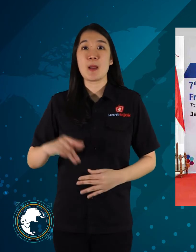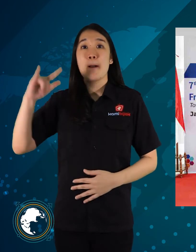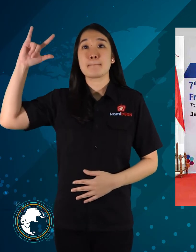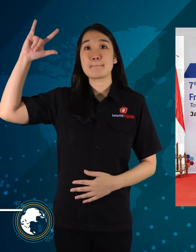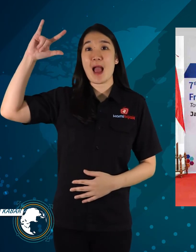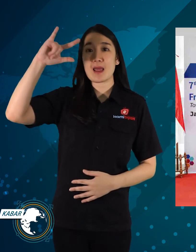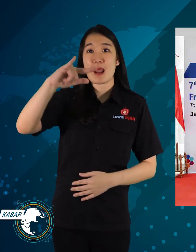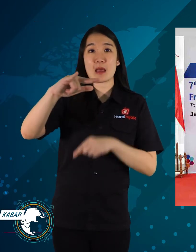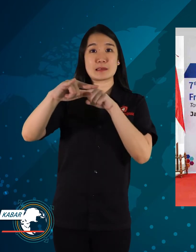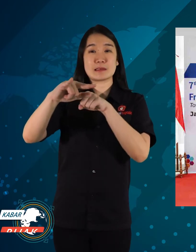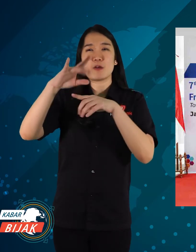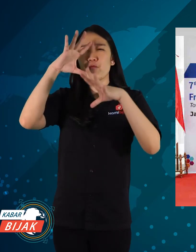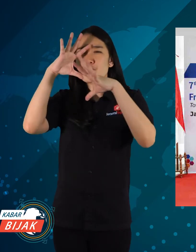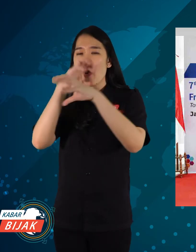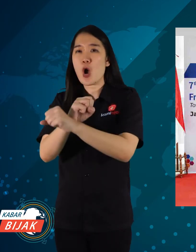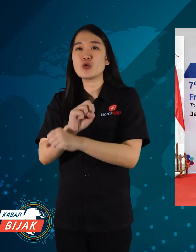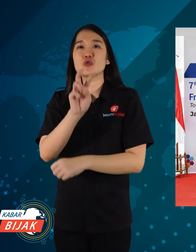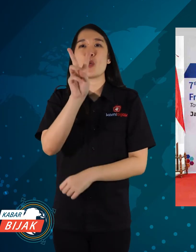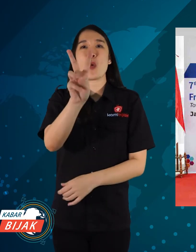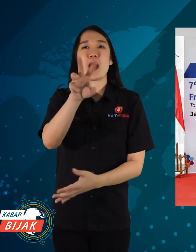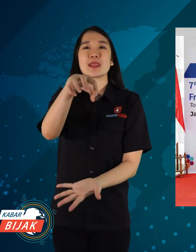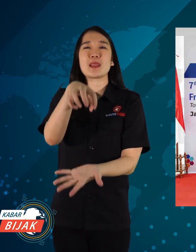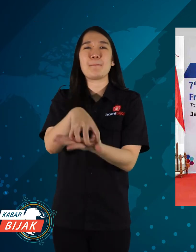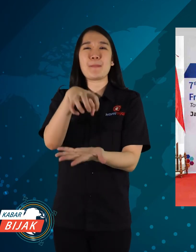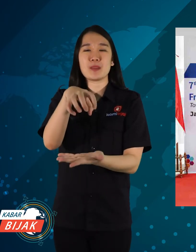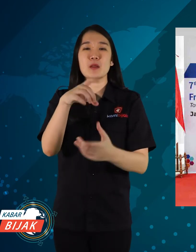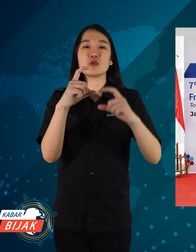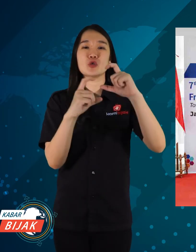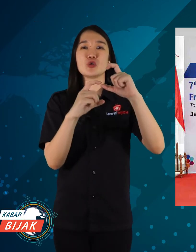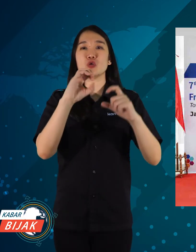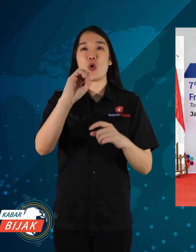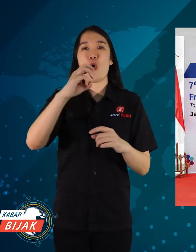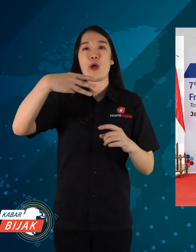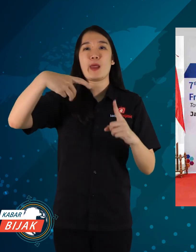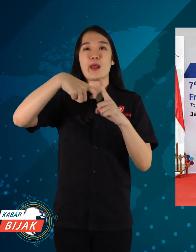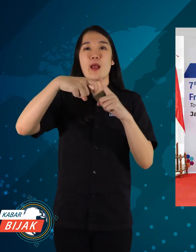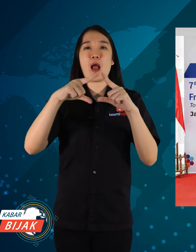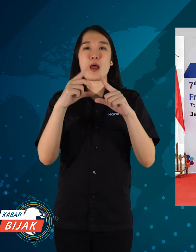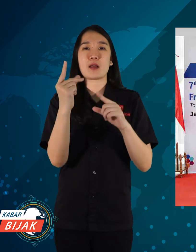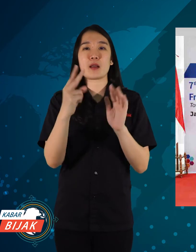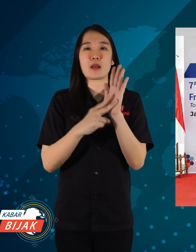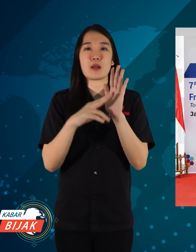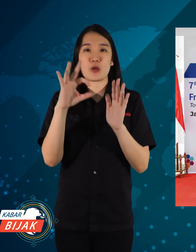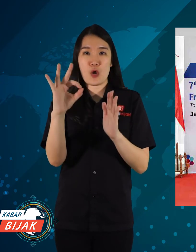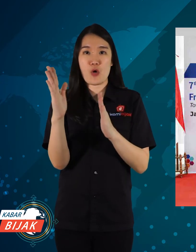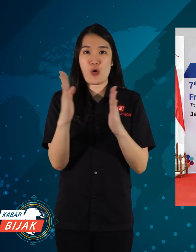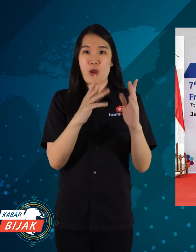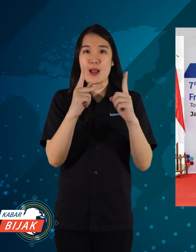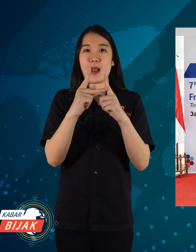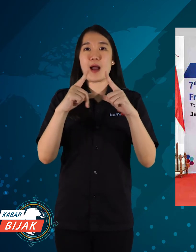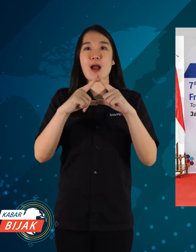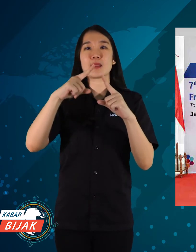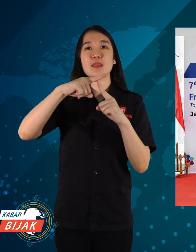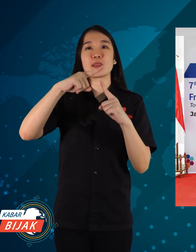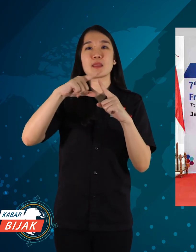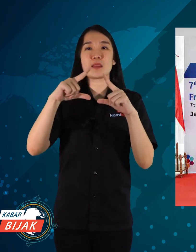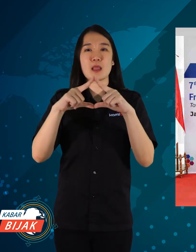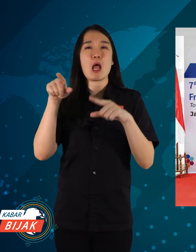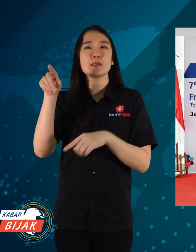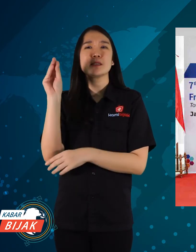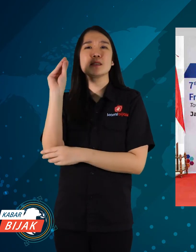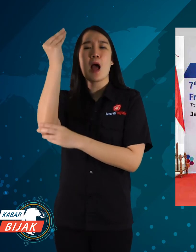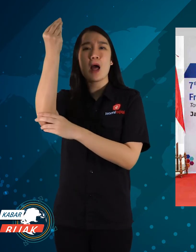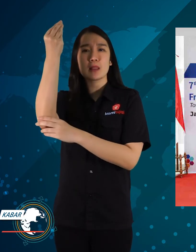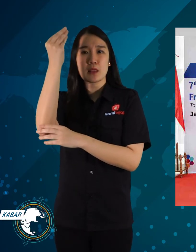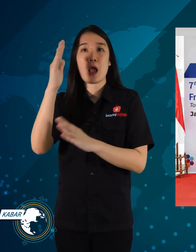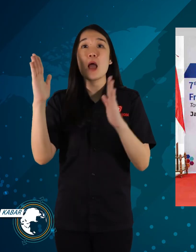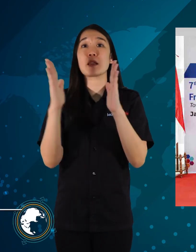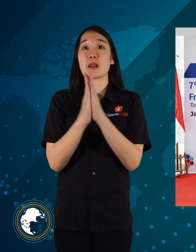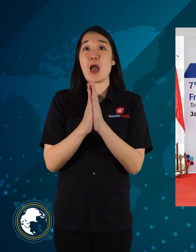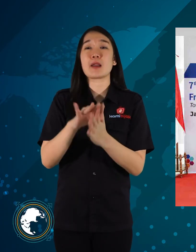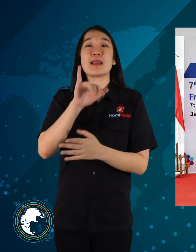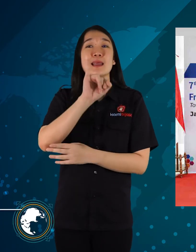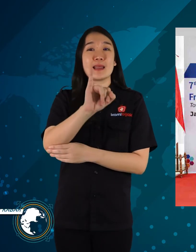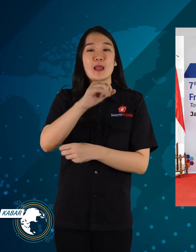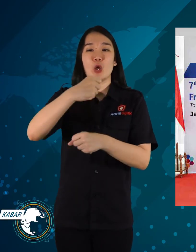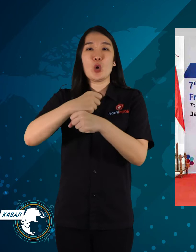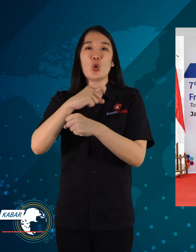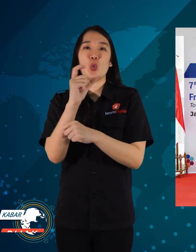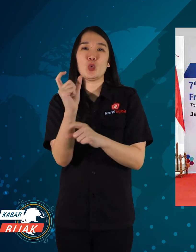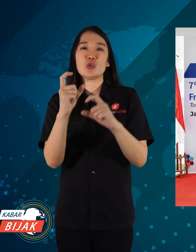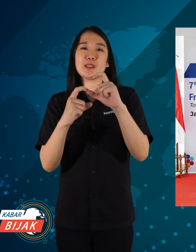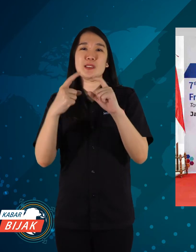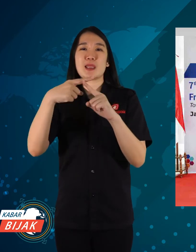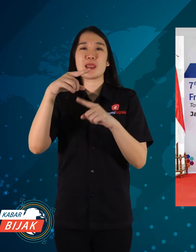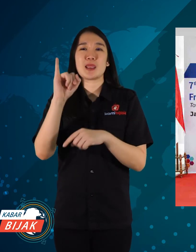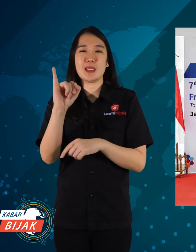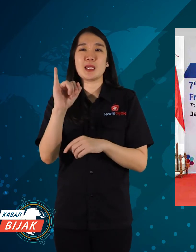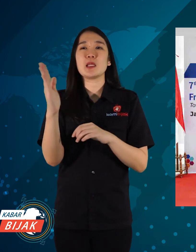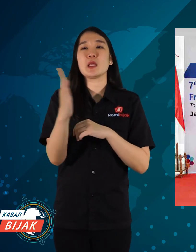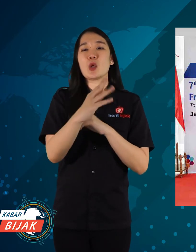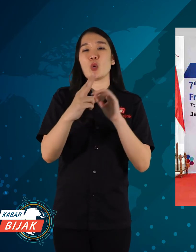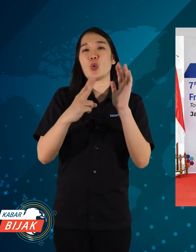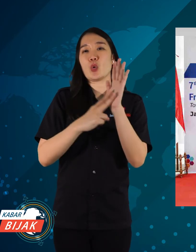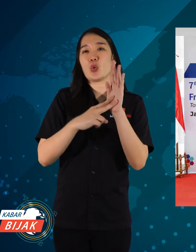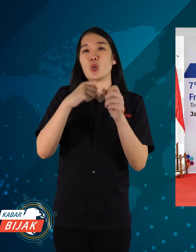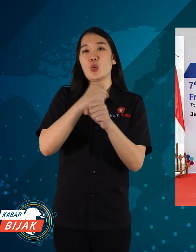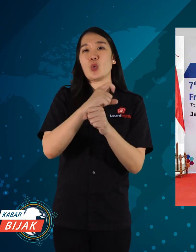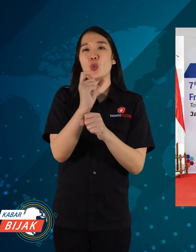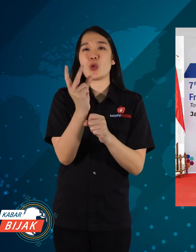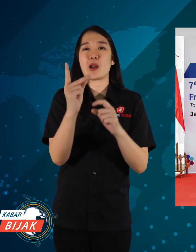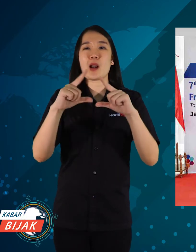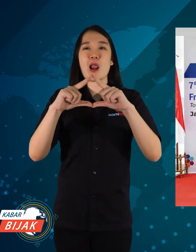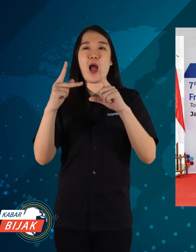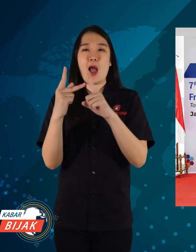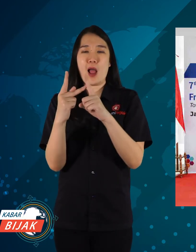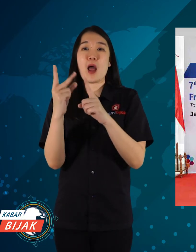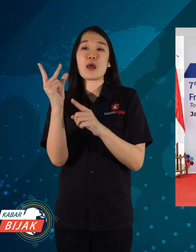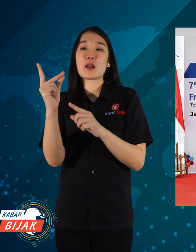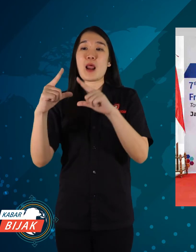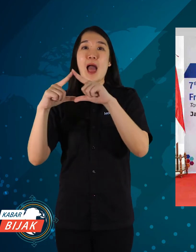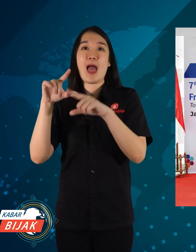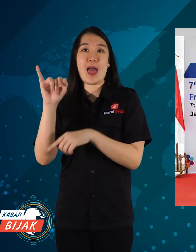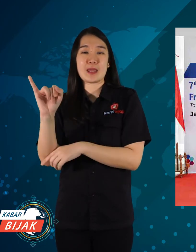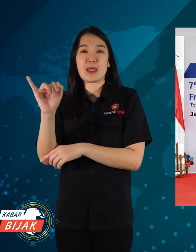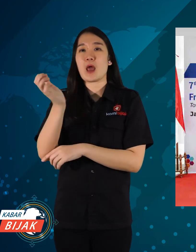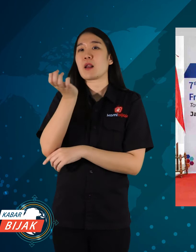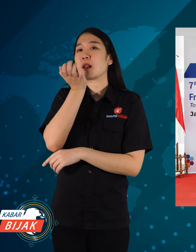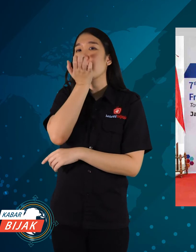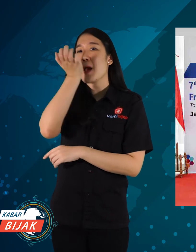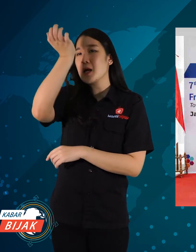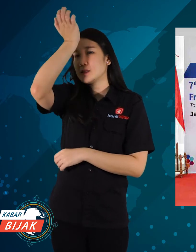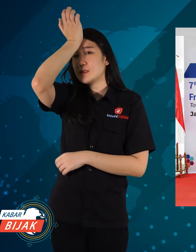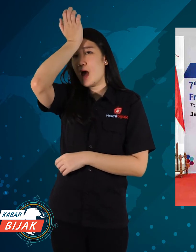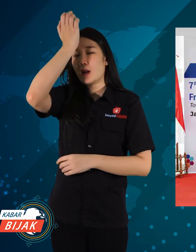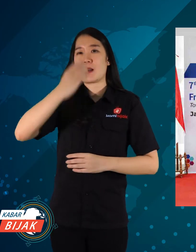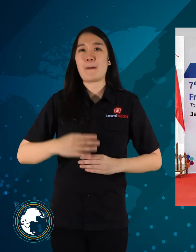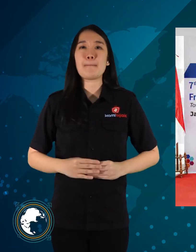Untuk bandara akan berfokus di 2 tempat, Soekarno- Hatta Jakarta dan I Gusti Ngurah Rai Denpasar.